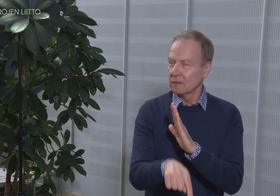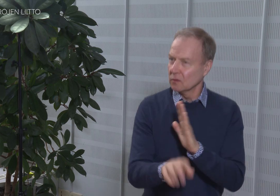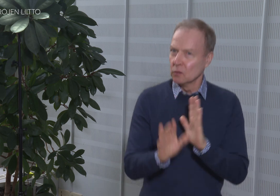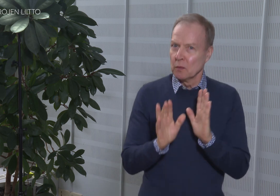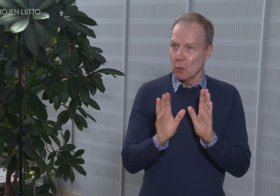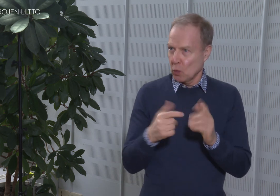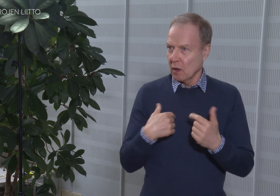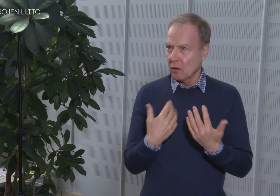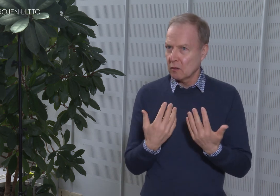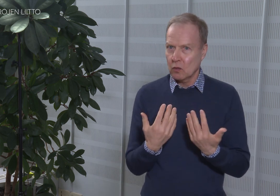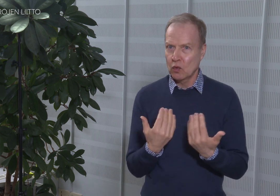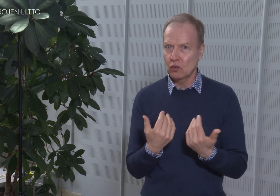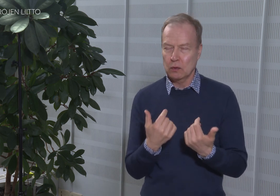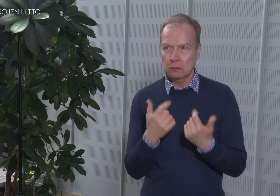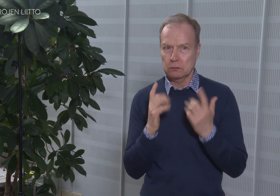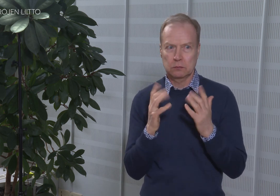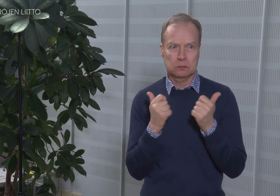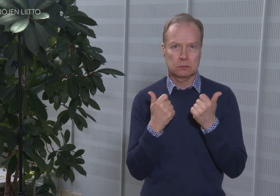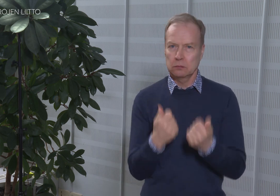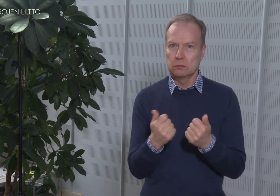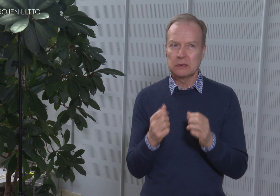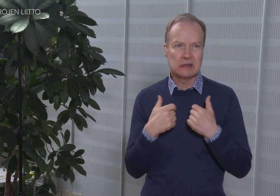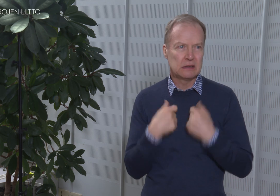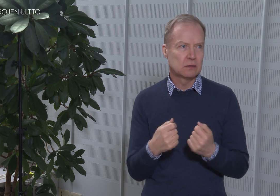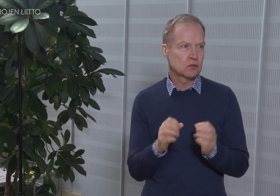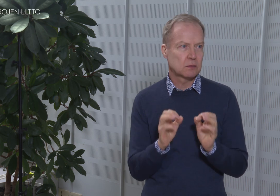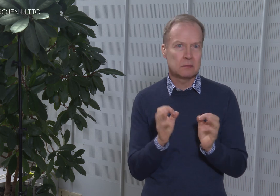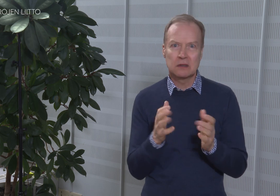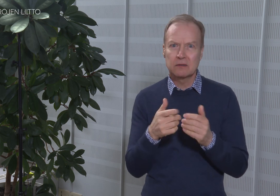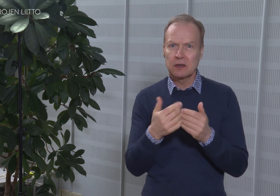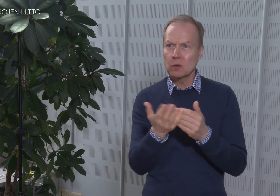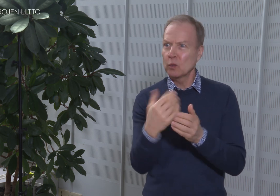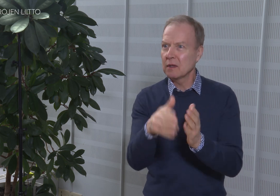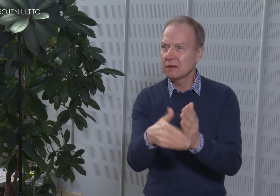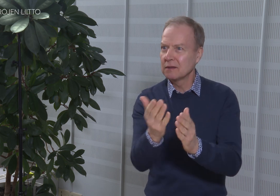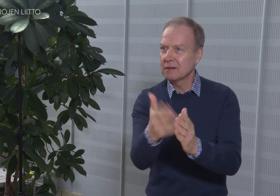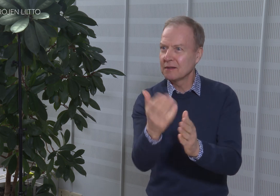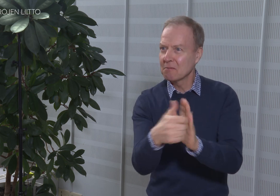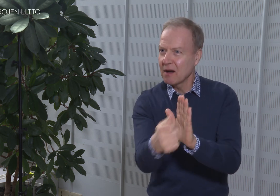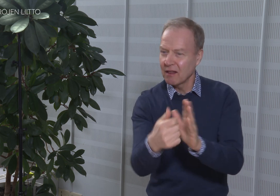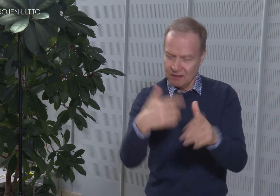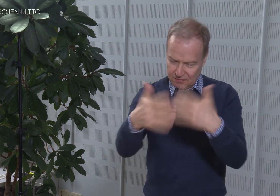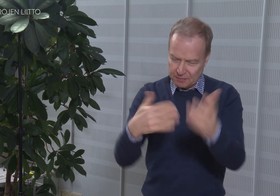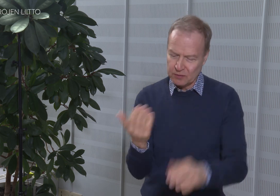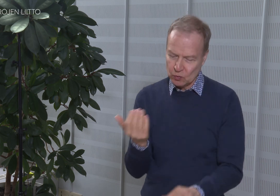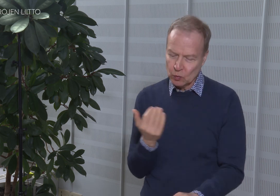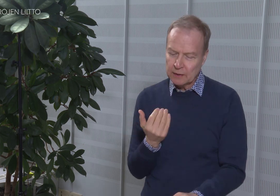työryhmän työn aikana ja millaisia ratkaisumalleja se tuo mukanaan.